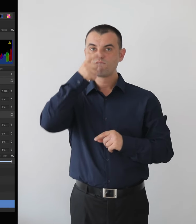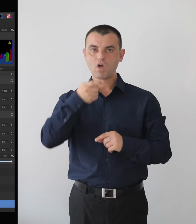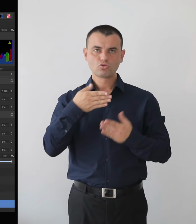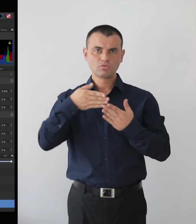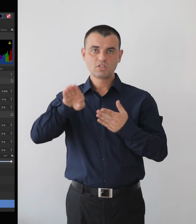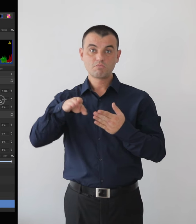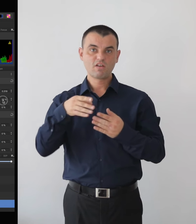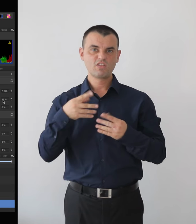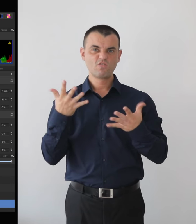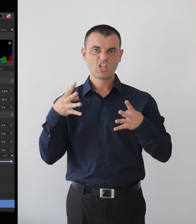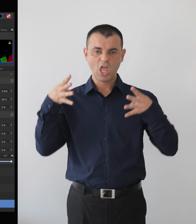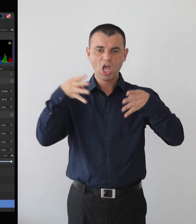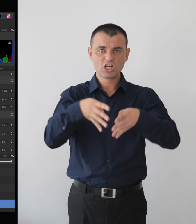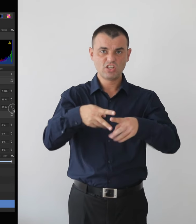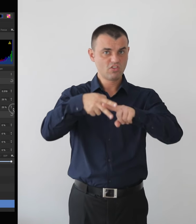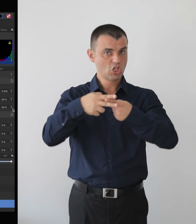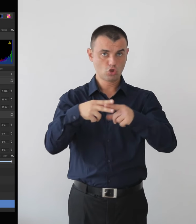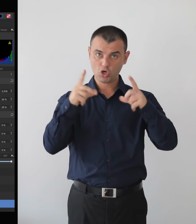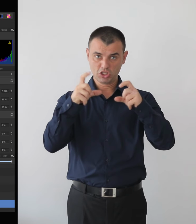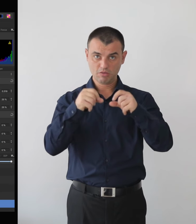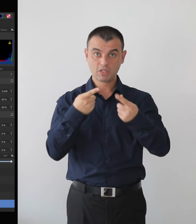Важно е също да се избягват твърде агресивните постпродукции